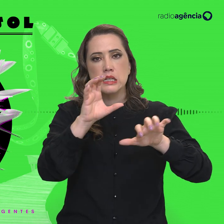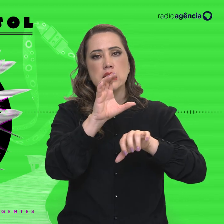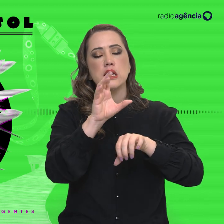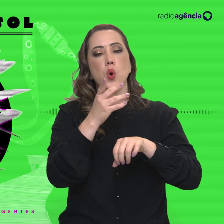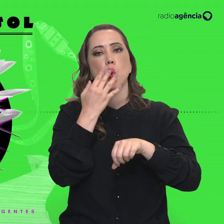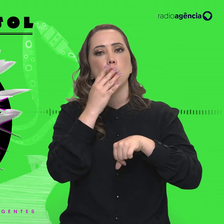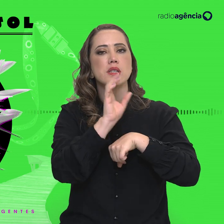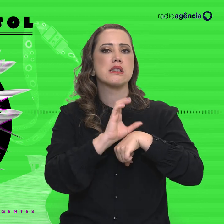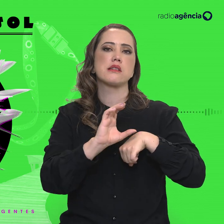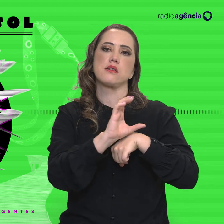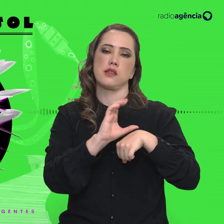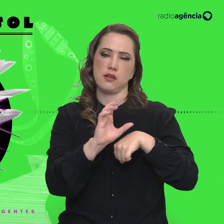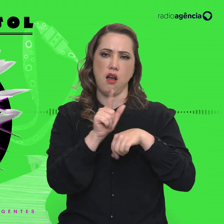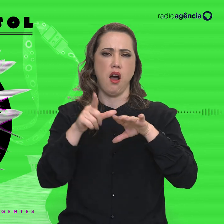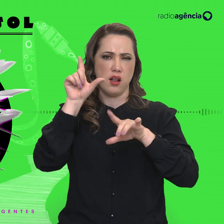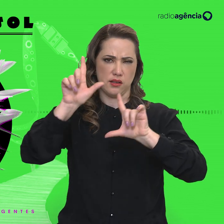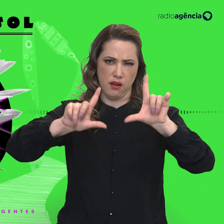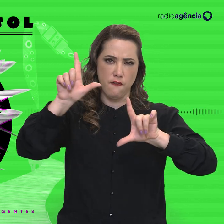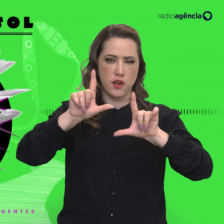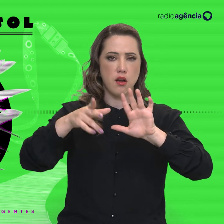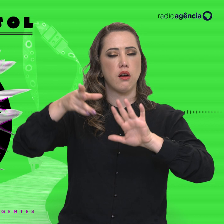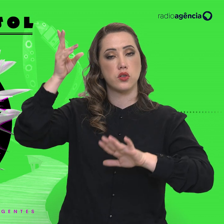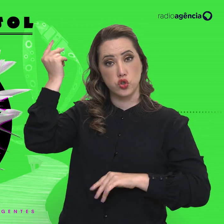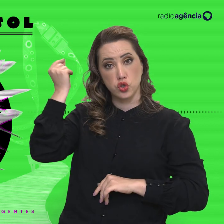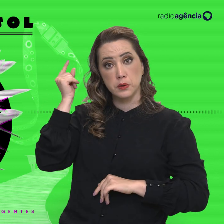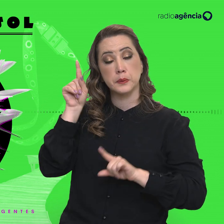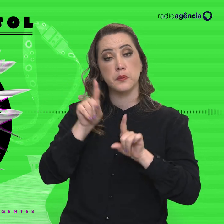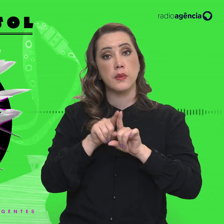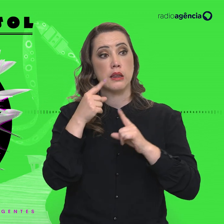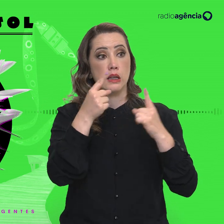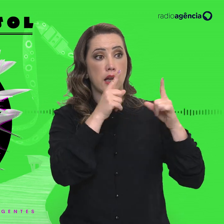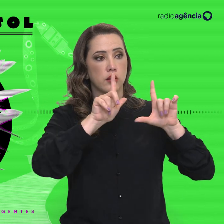Além disso, cada episódio tem sua própria capa e paleta.